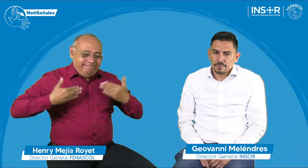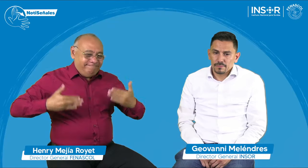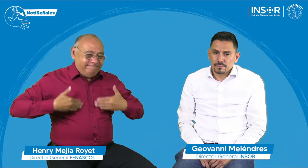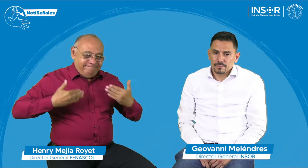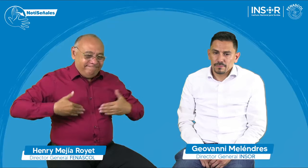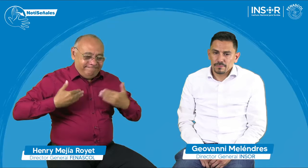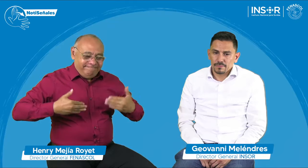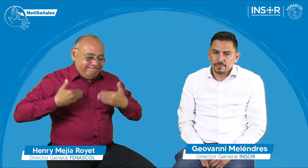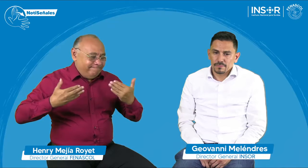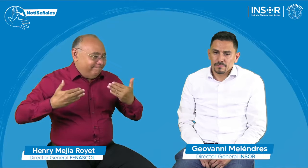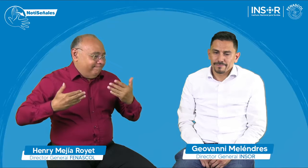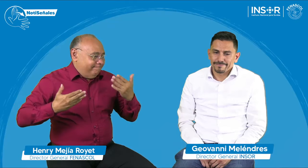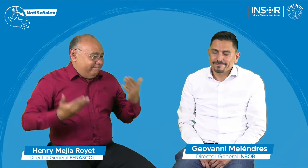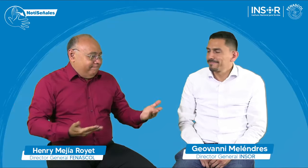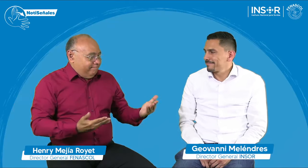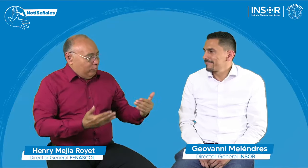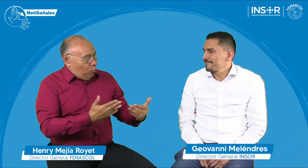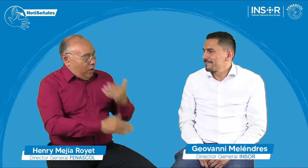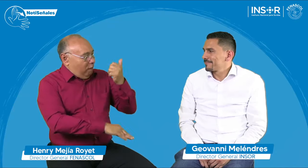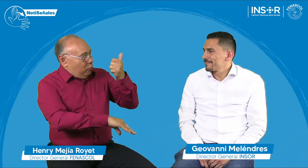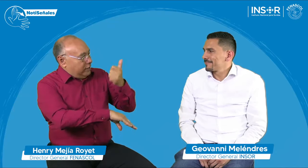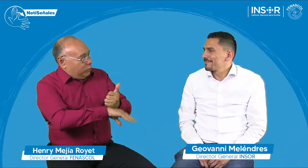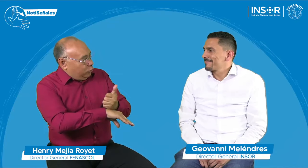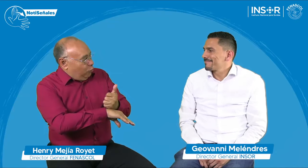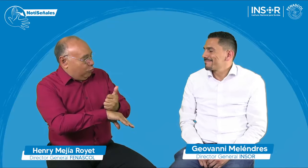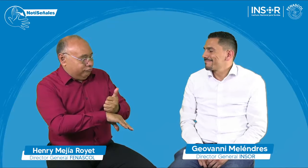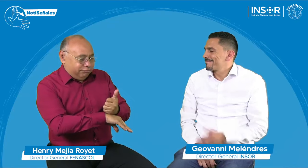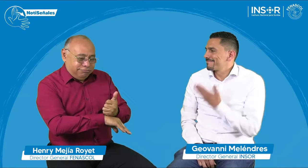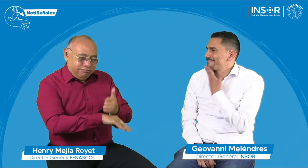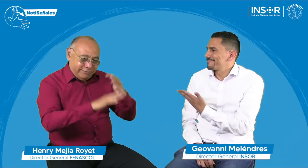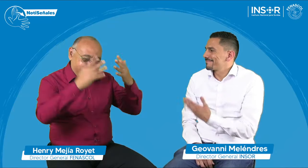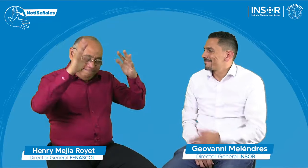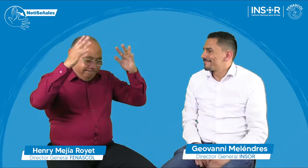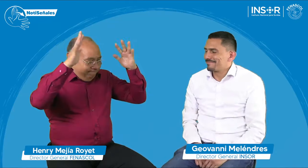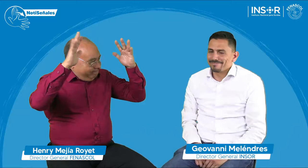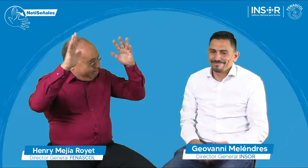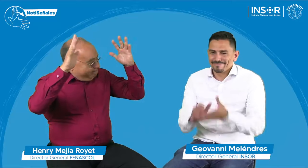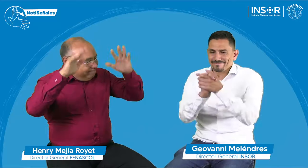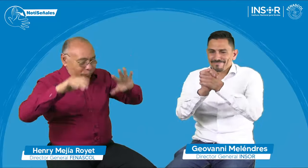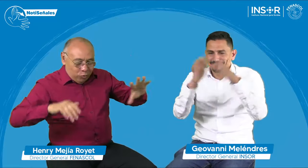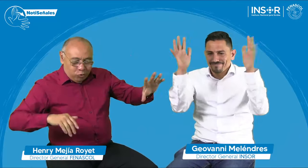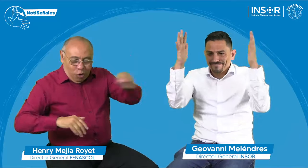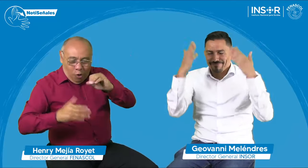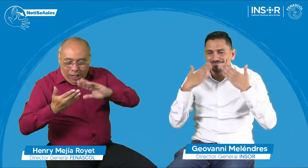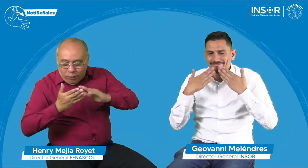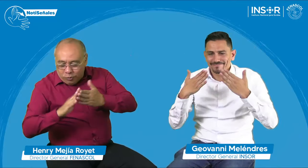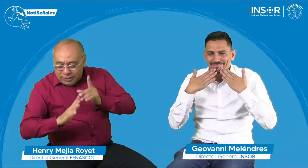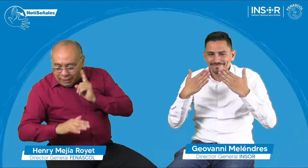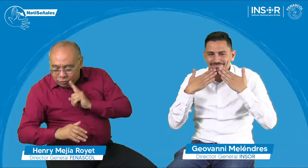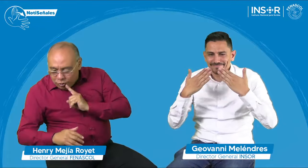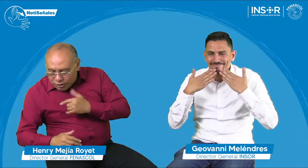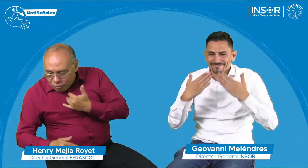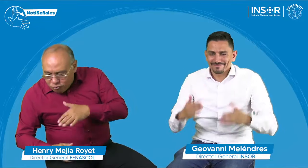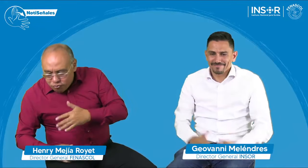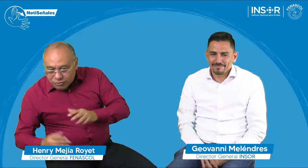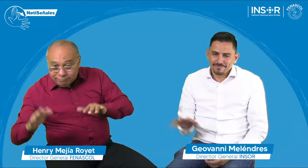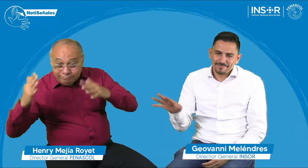que no sirve. No hacen nada. Sino que lo en un trabajo mancomunado, propositivo muchas